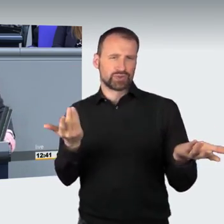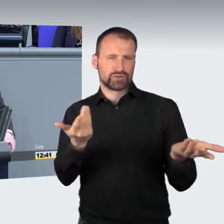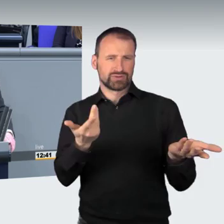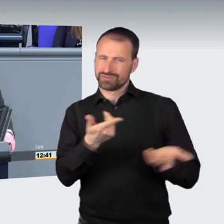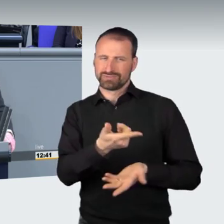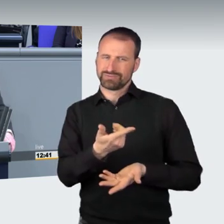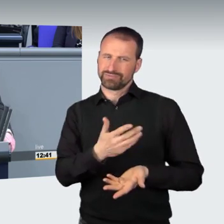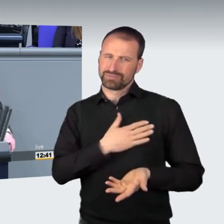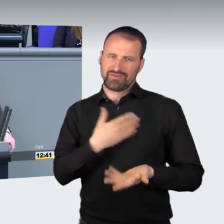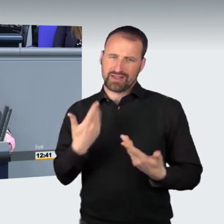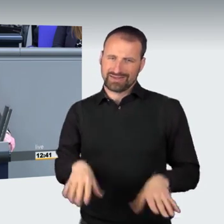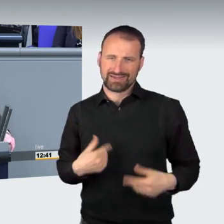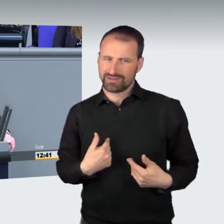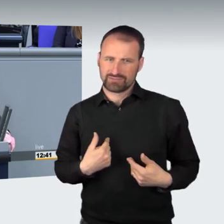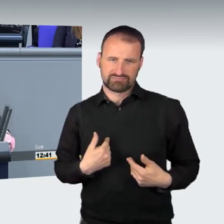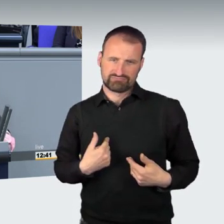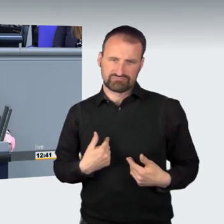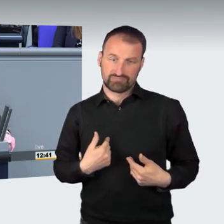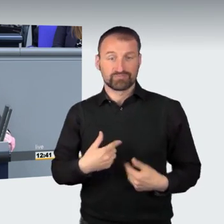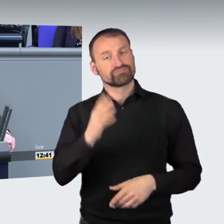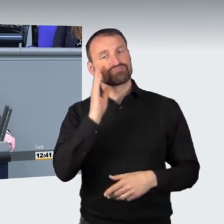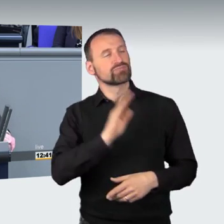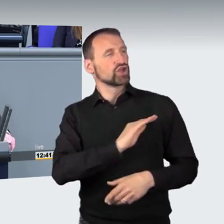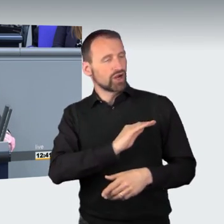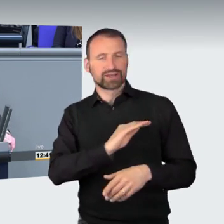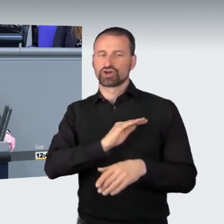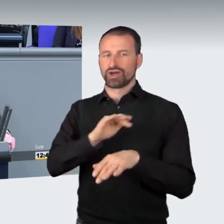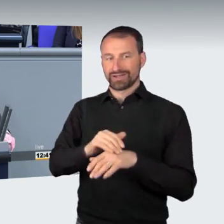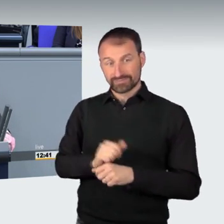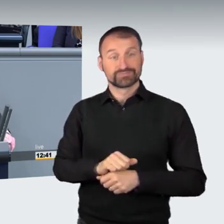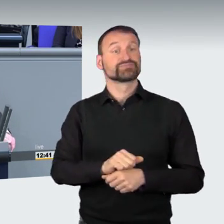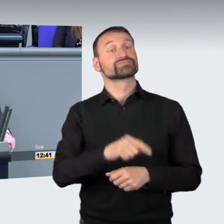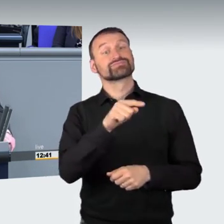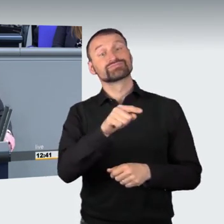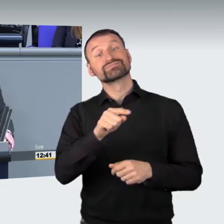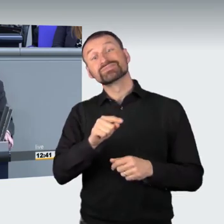und bleibt der Wohnungsneubau. Anders gewendet: Wenn das Wohnen in Deutschland für alle Bevölkerungsgruppen